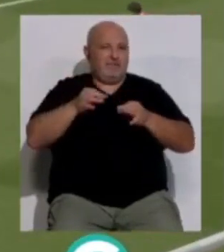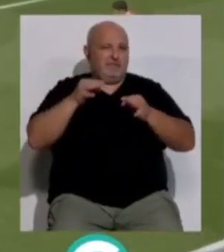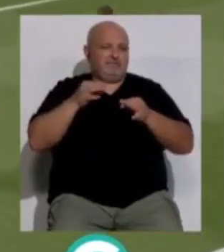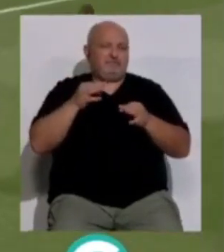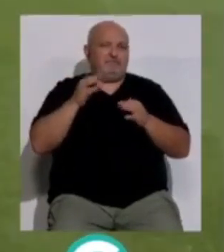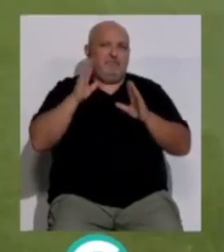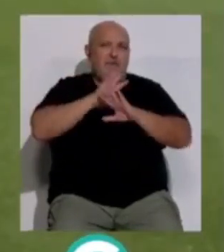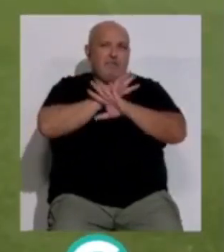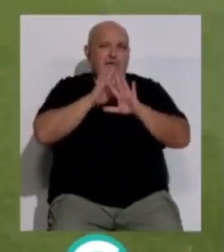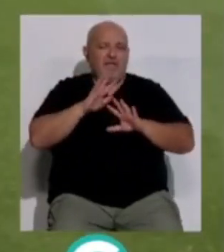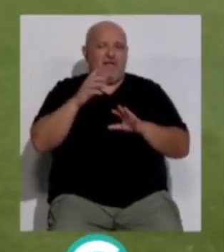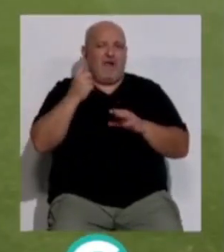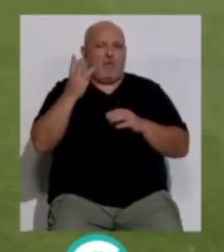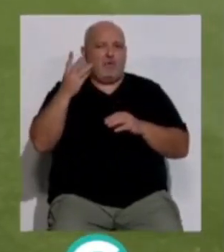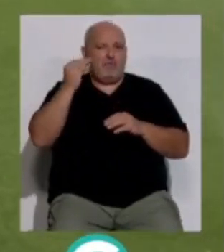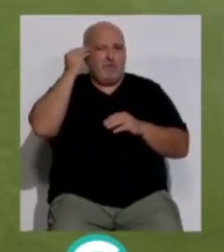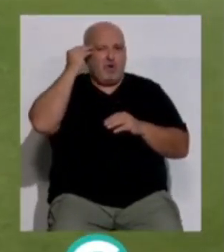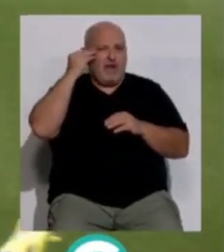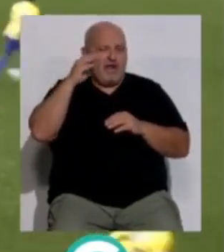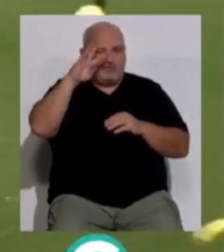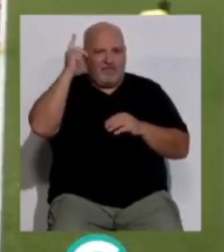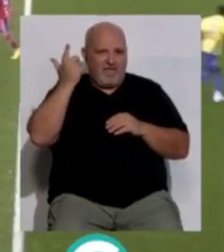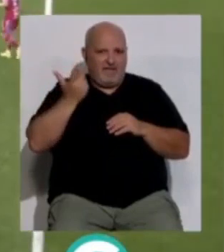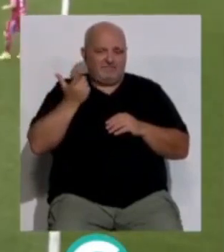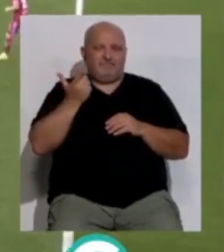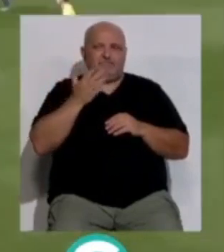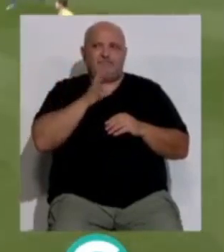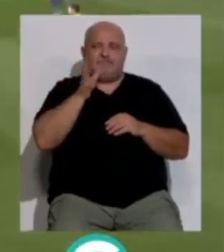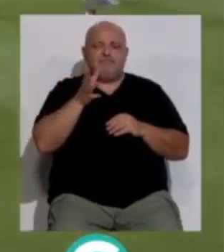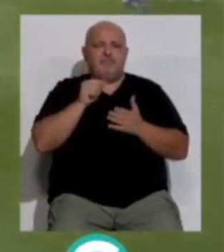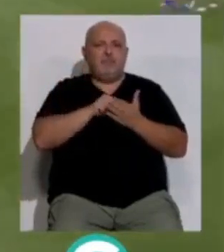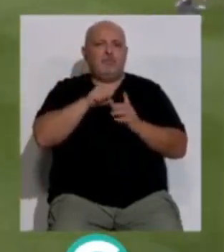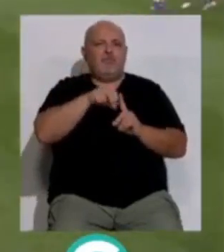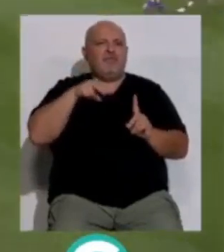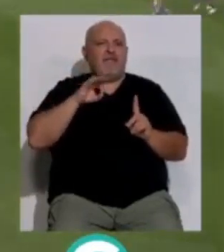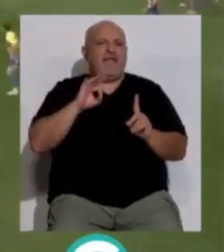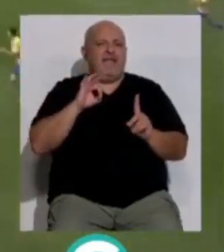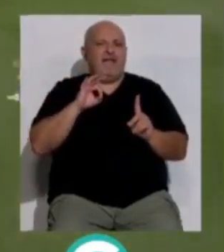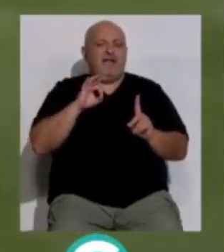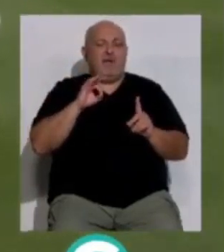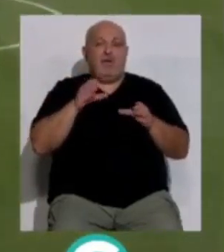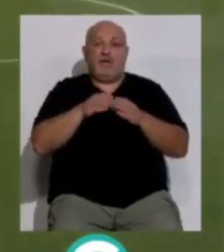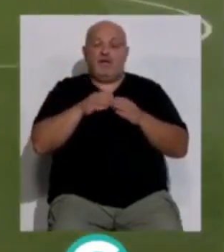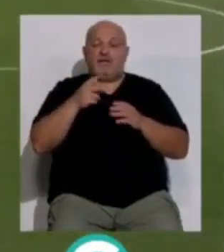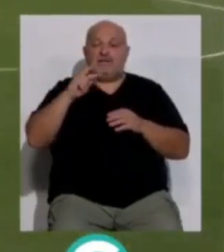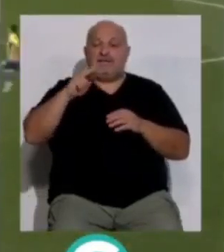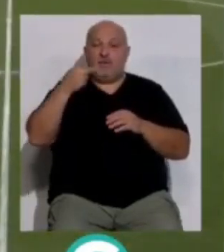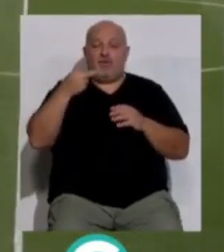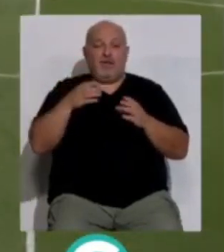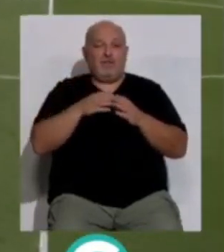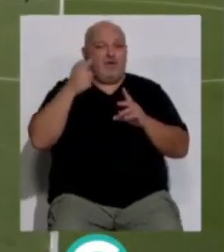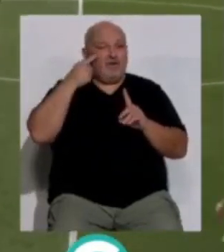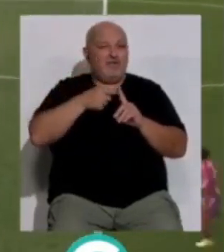muchas veces pierde esto de del punto de vista de que un segundo equipo el objetivo principal Cuál